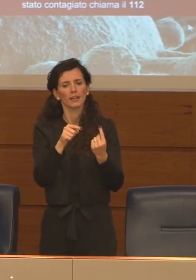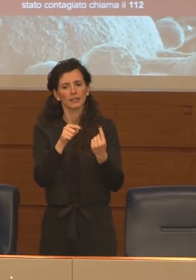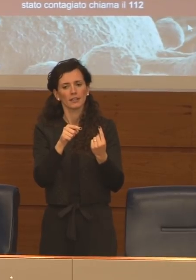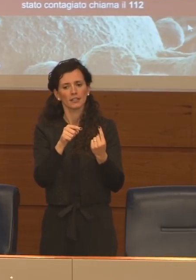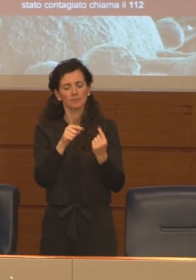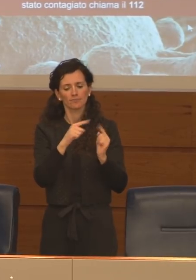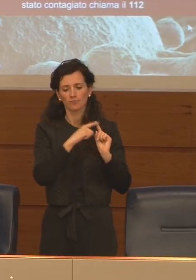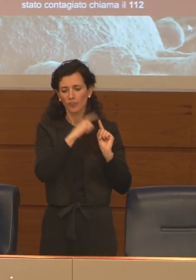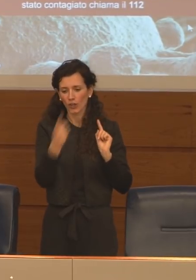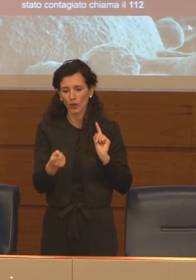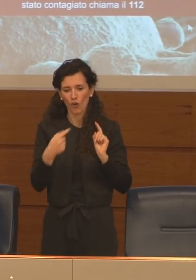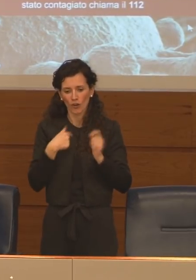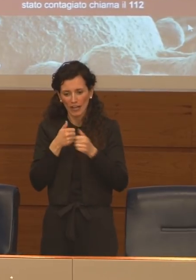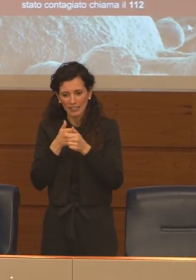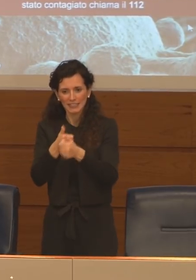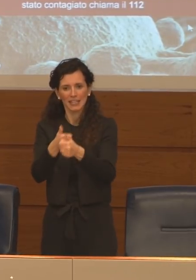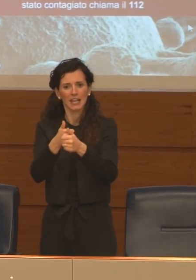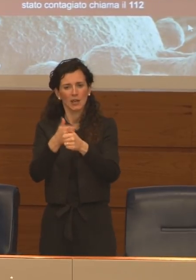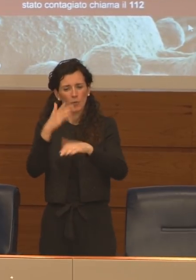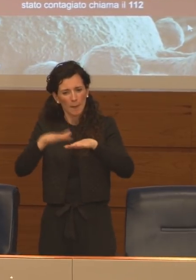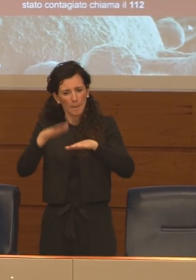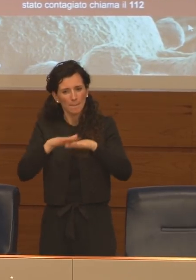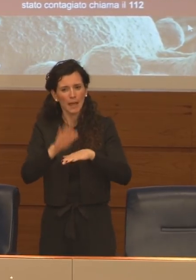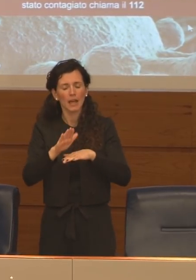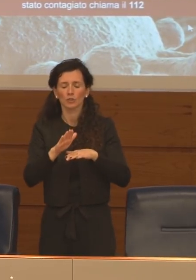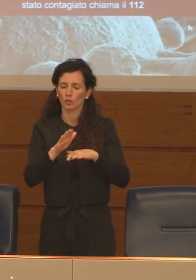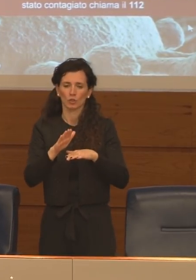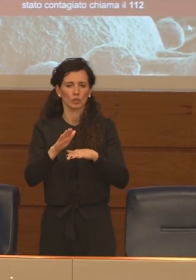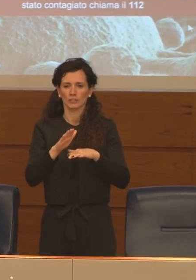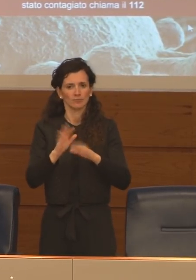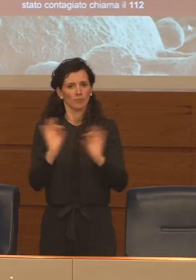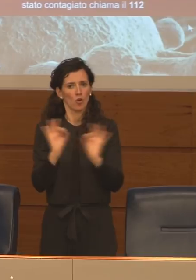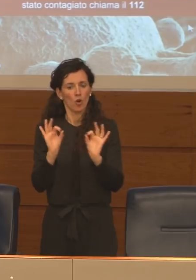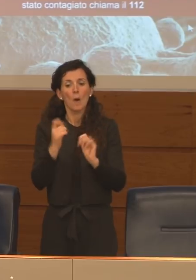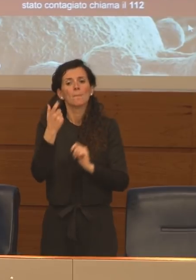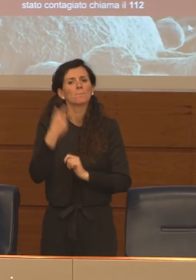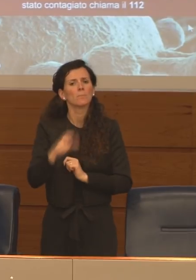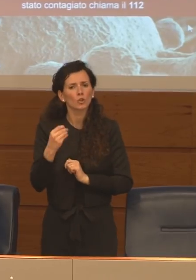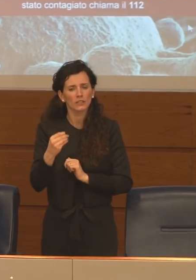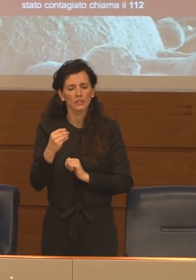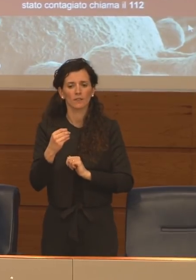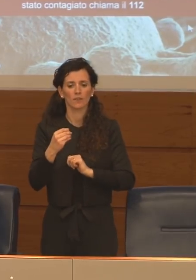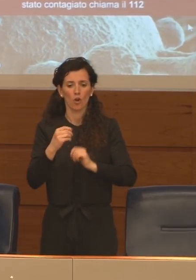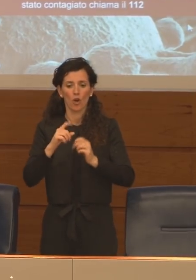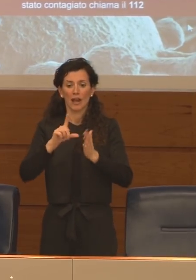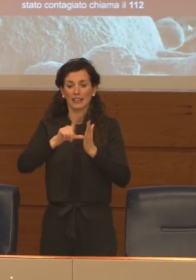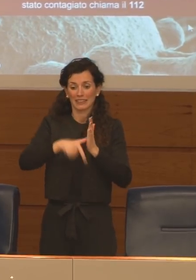perché come sapete il tempo che intercorre tra il possibile contatto e poi